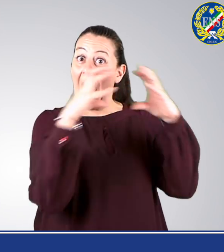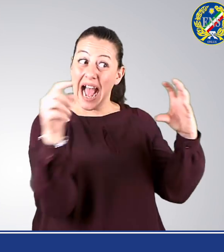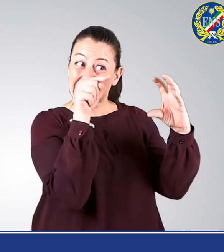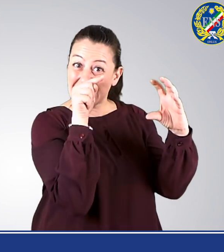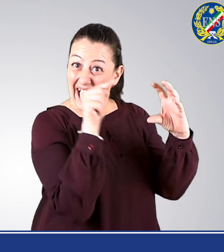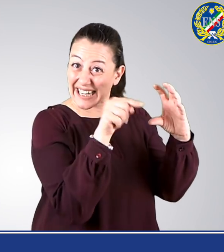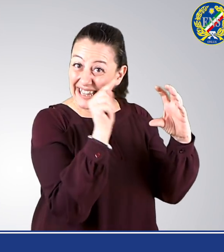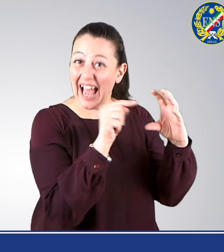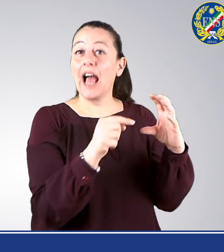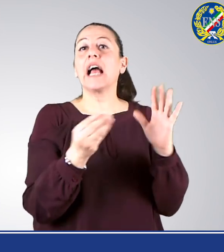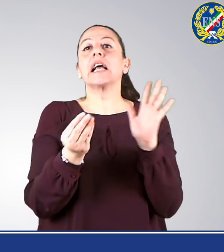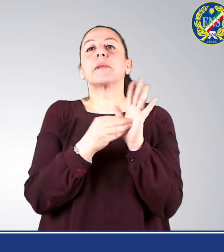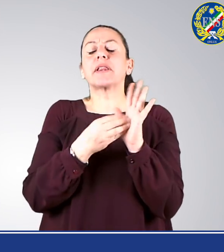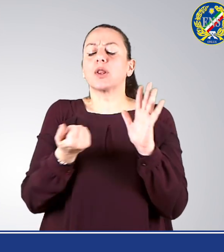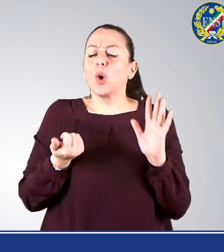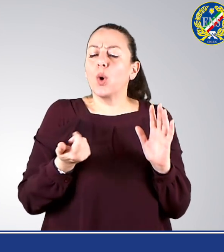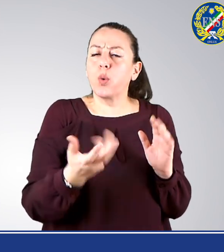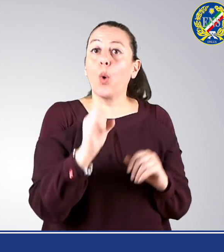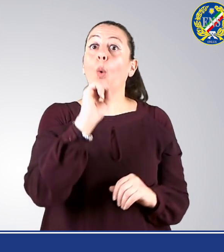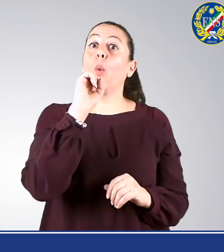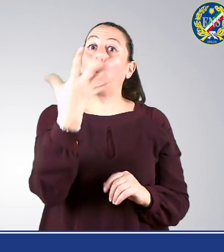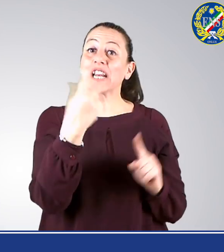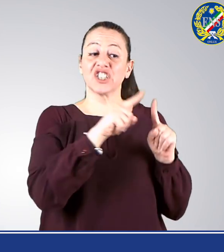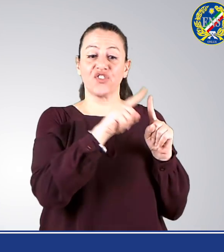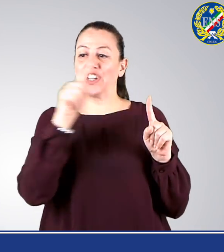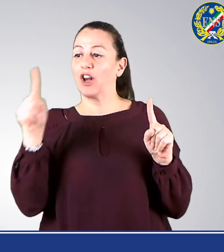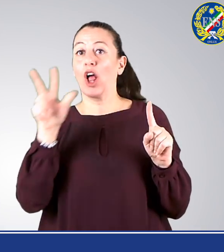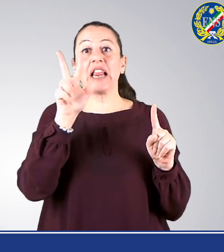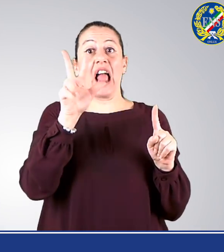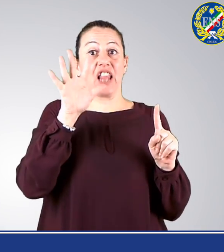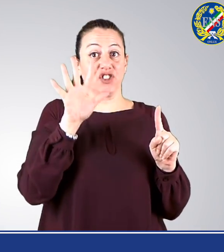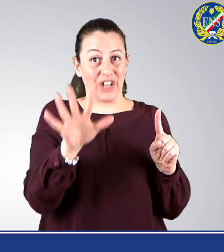Le aziende che hanno da 15 a 35 dipendenti, hanno l'obbligo di assumere